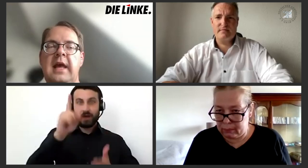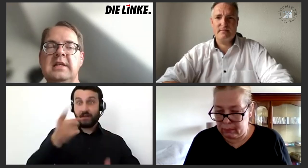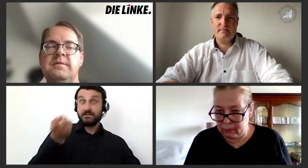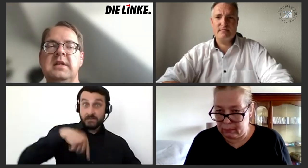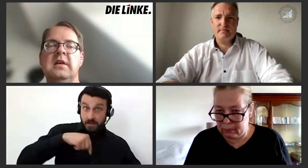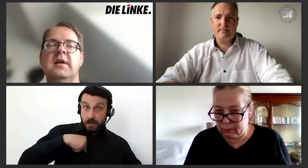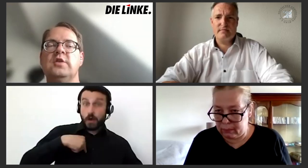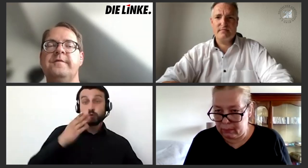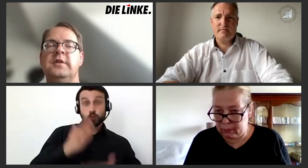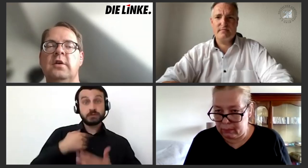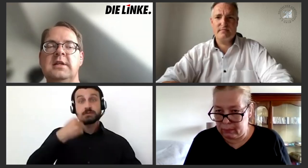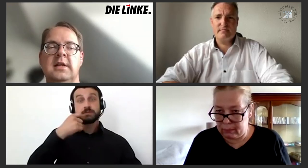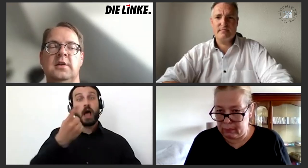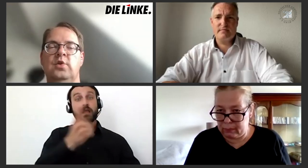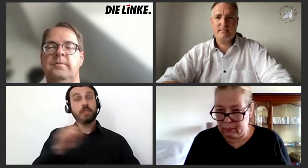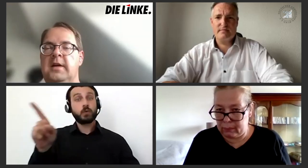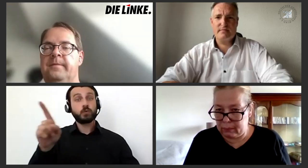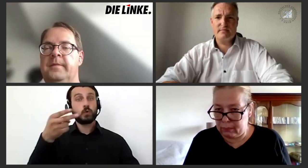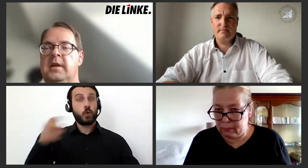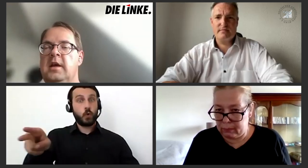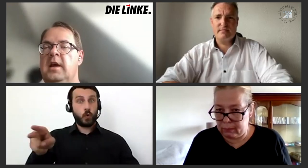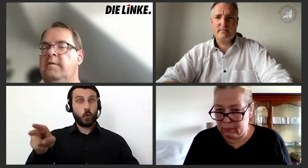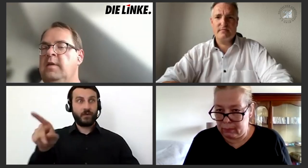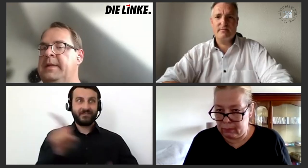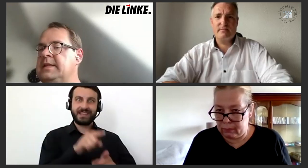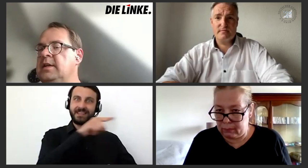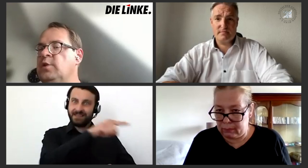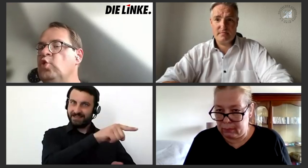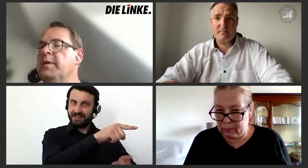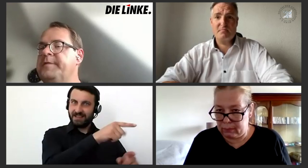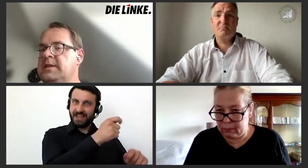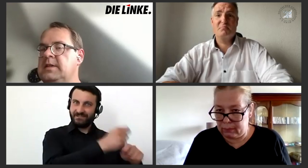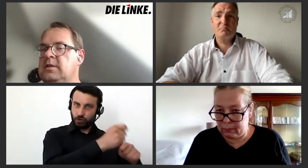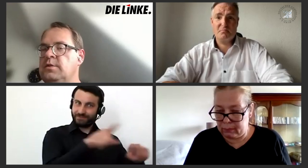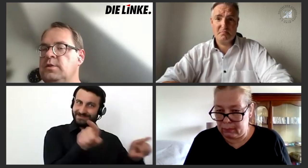1000 formuliert, ähnlich wie die Gewerkschaften, deutlich angehoben werden. Wir haben derzeit